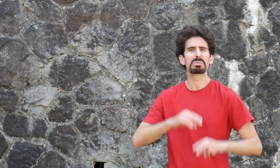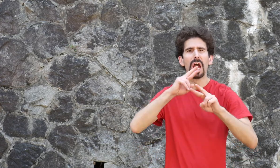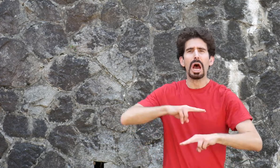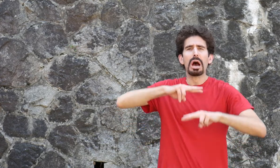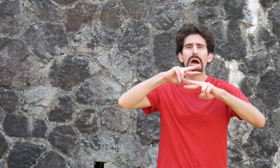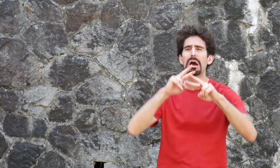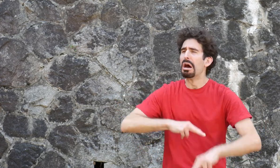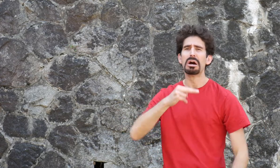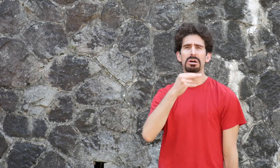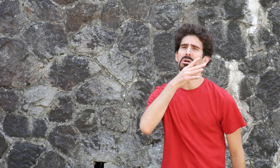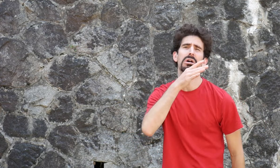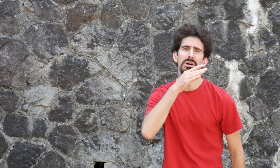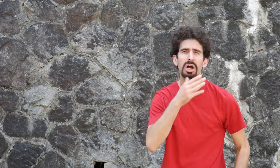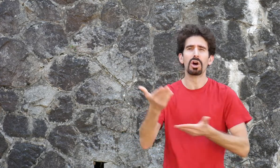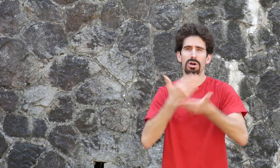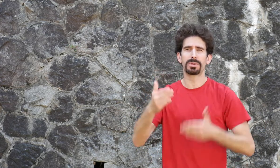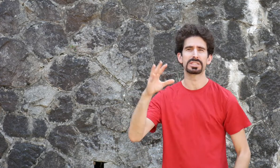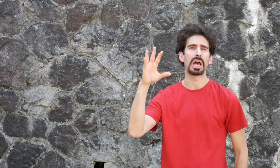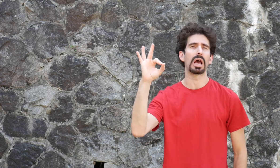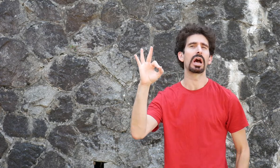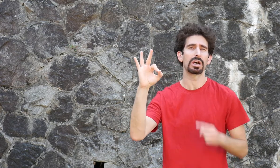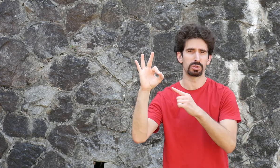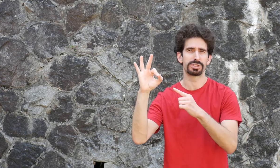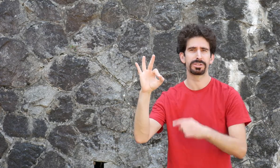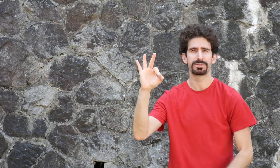L'holothurie ne peut pas respirer donc il le fait avec l'anus.